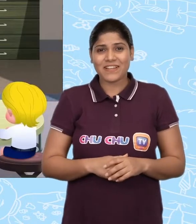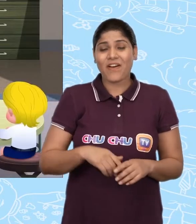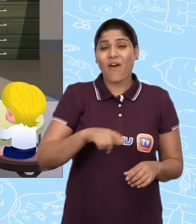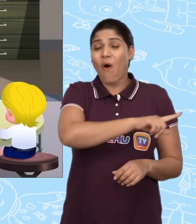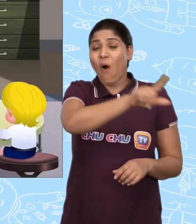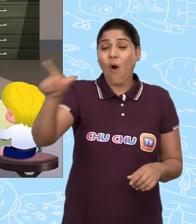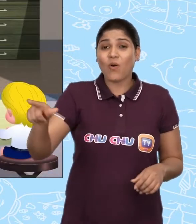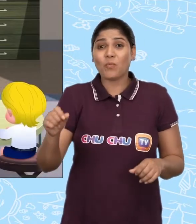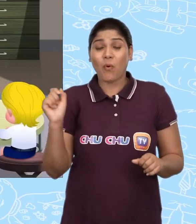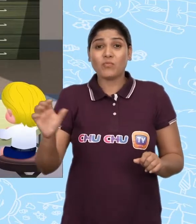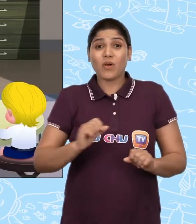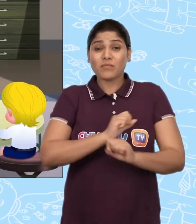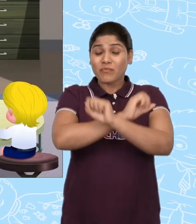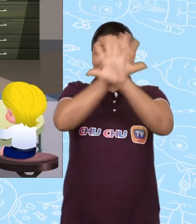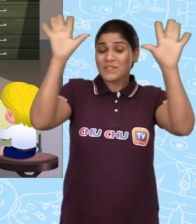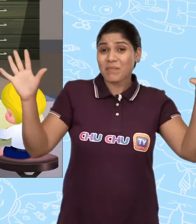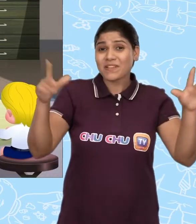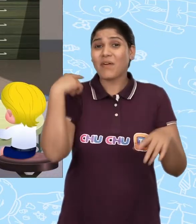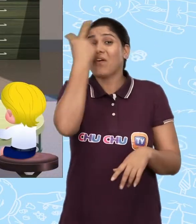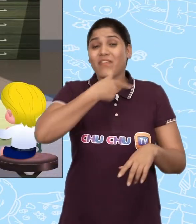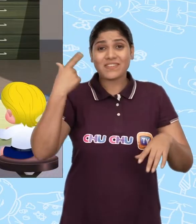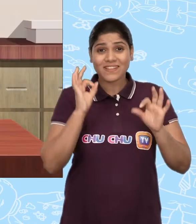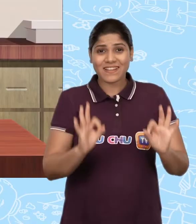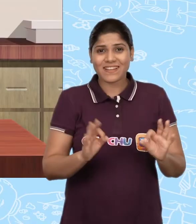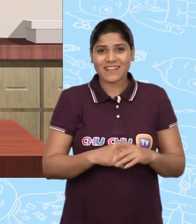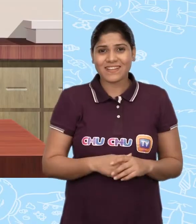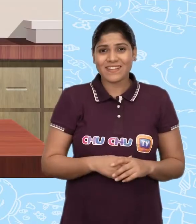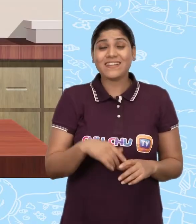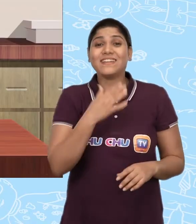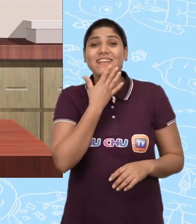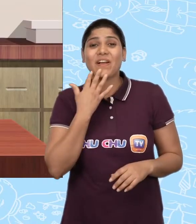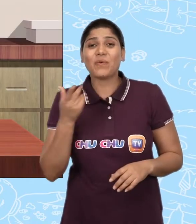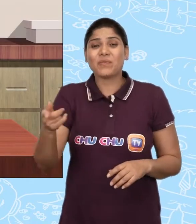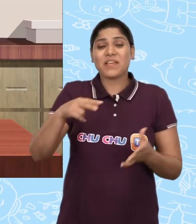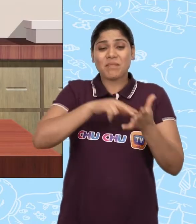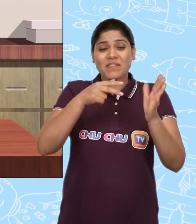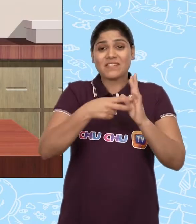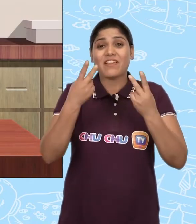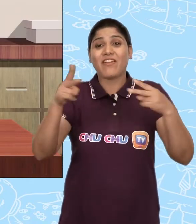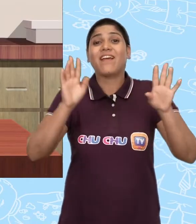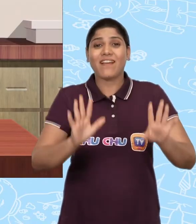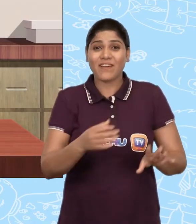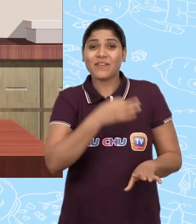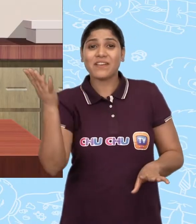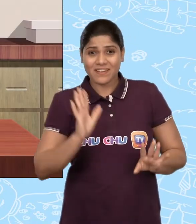ये सारे चमकदार और खूबसूरत रंग है और इन रंगो के खास मतलब भी हैं